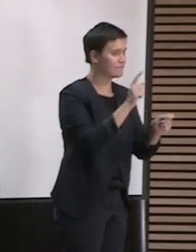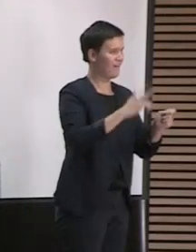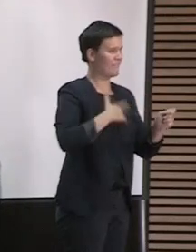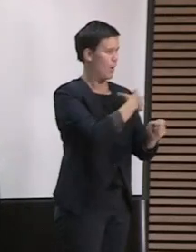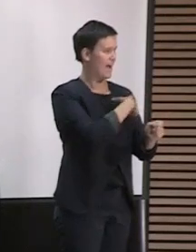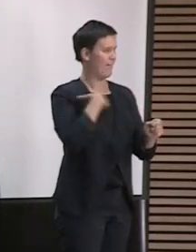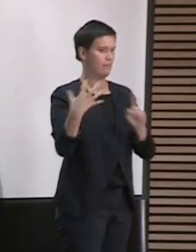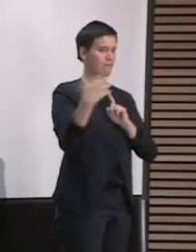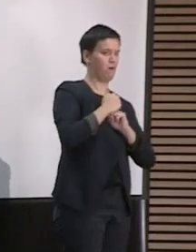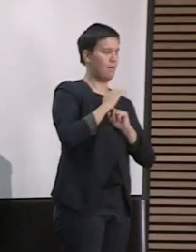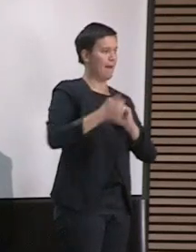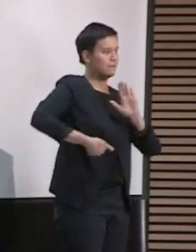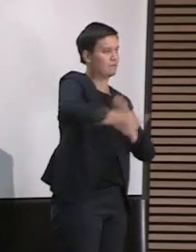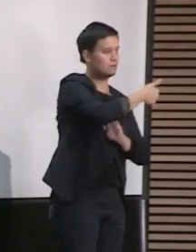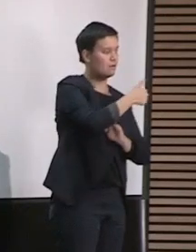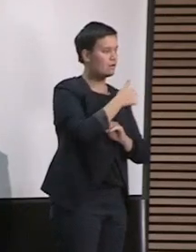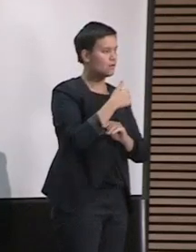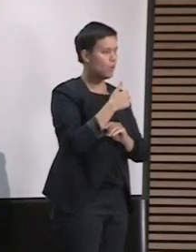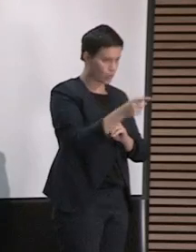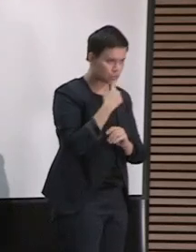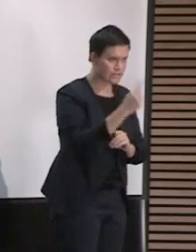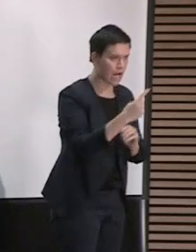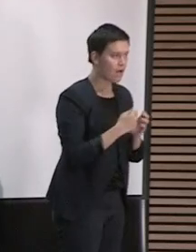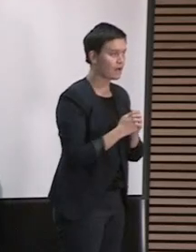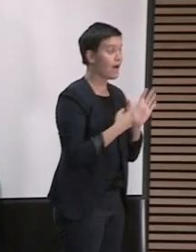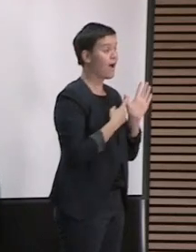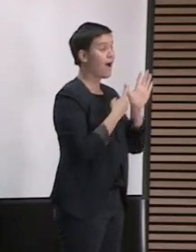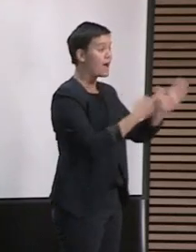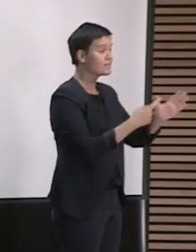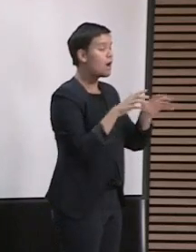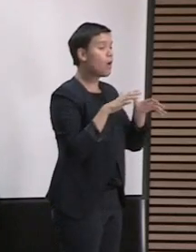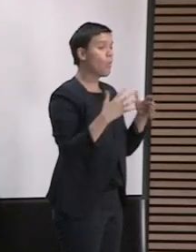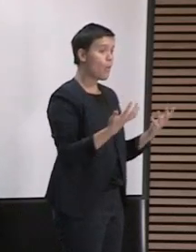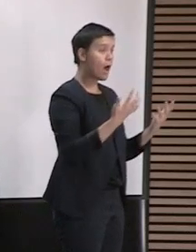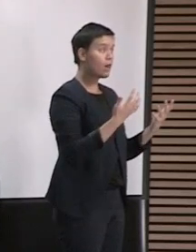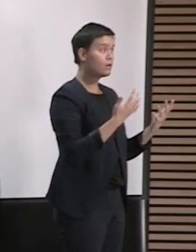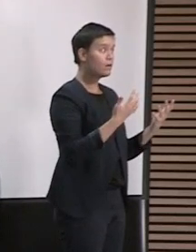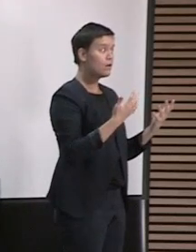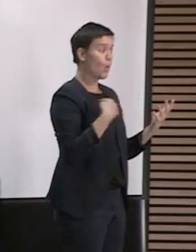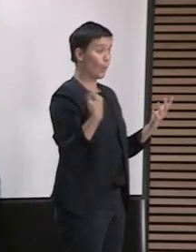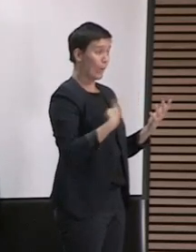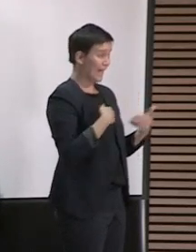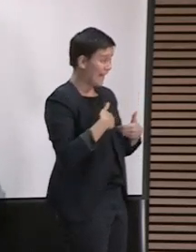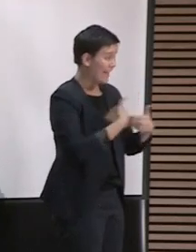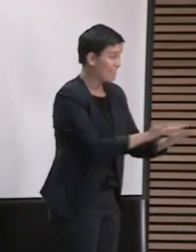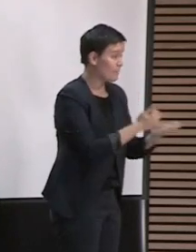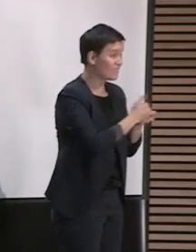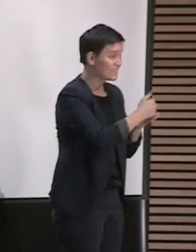nga Kawanatanga. Kupu kia kaua e tohatoha i o raatau korero mena ka haere ratau. Ka